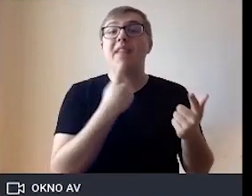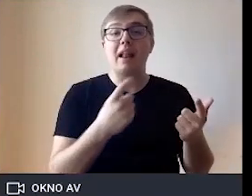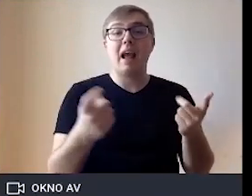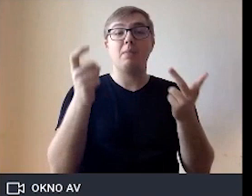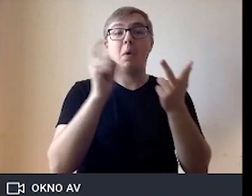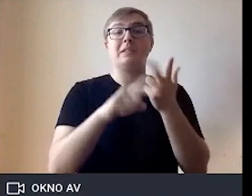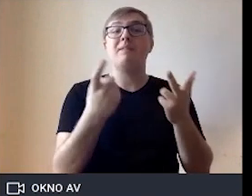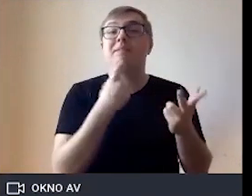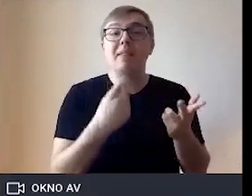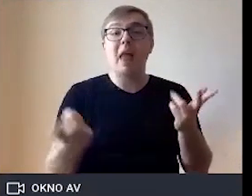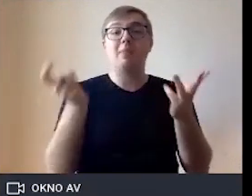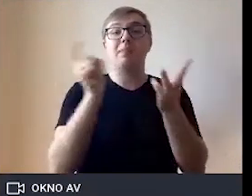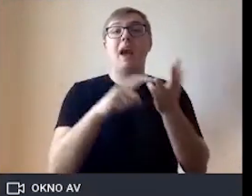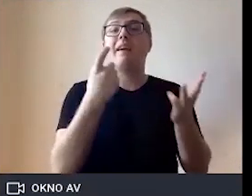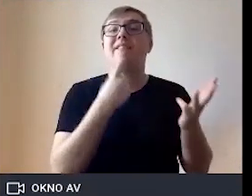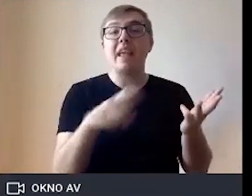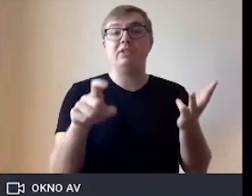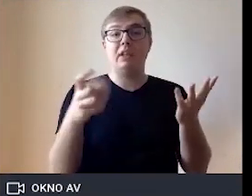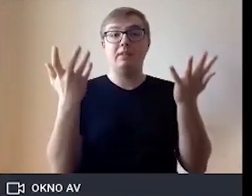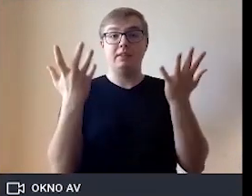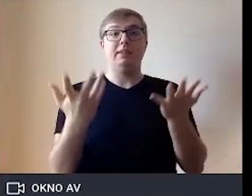oznacza: Kielce, Wielkanoc, Finlandię, Kwiecień.